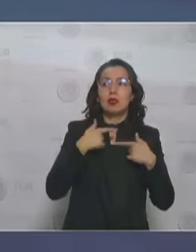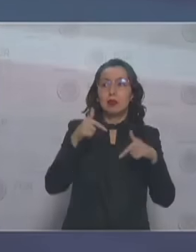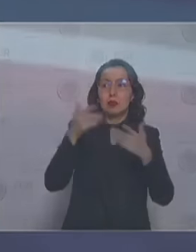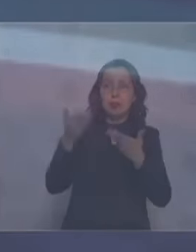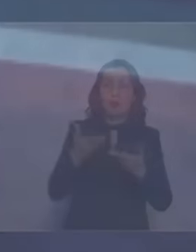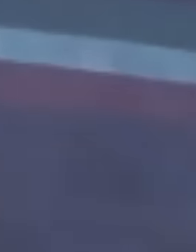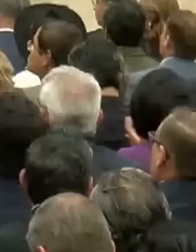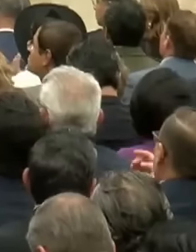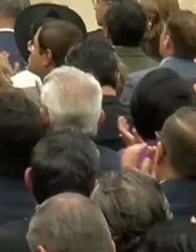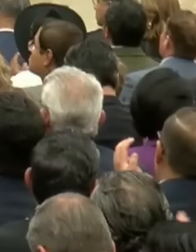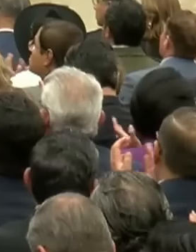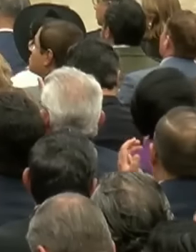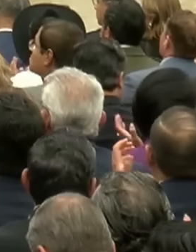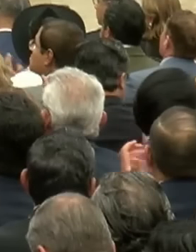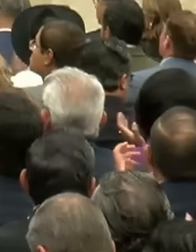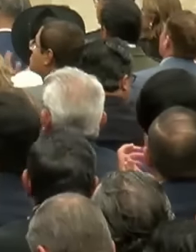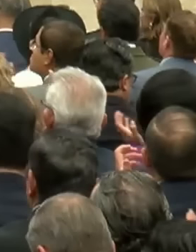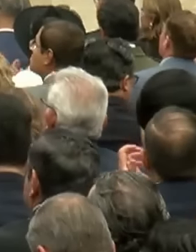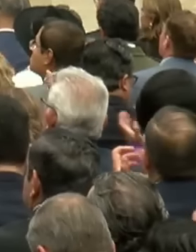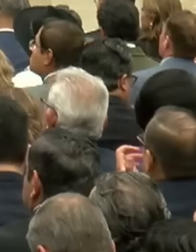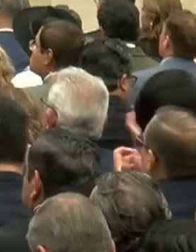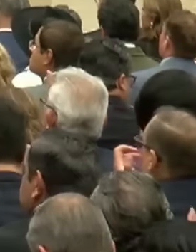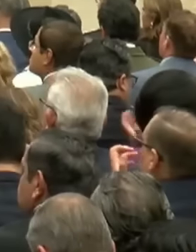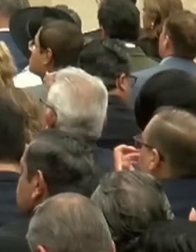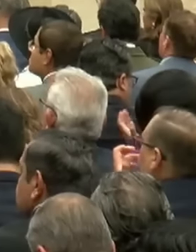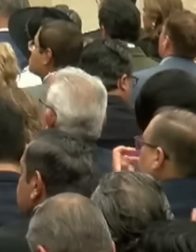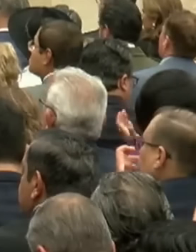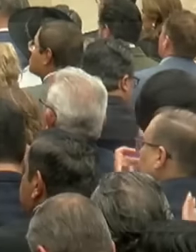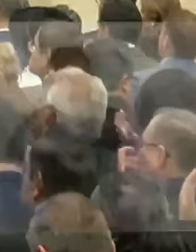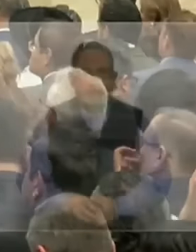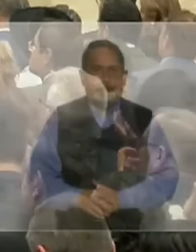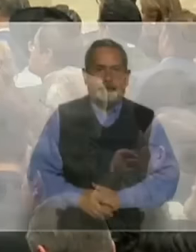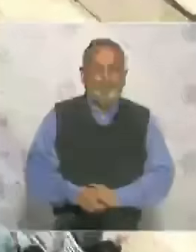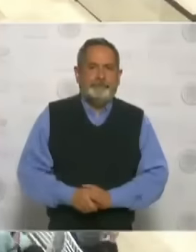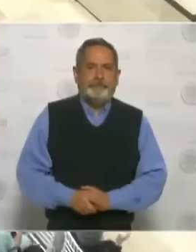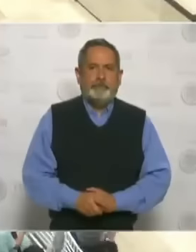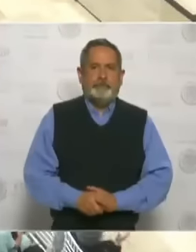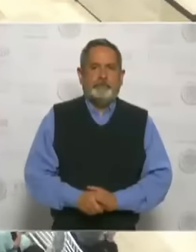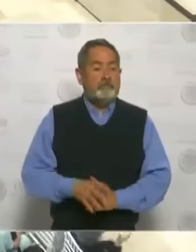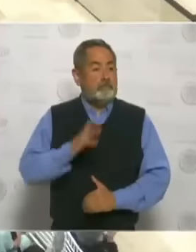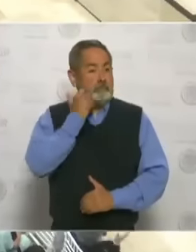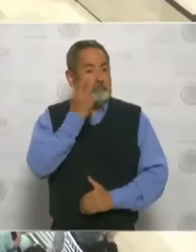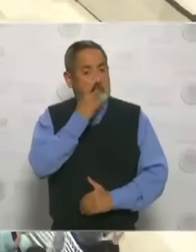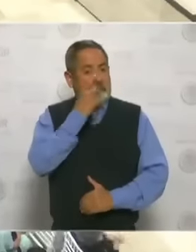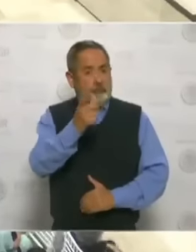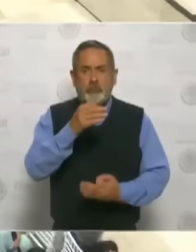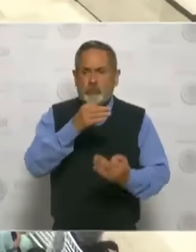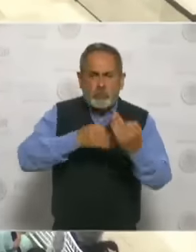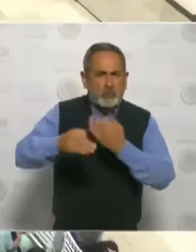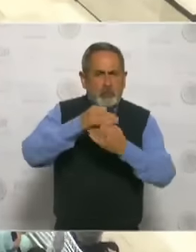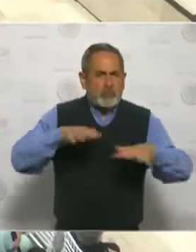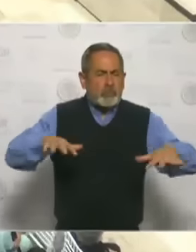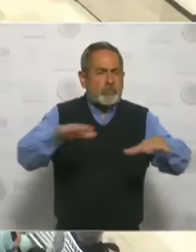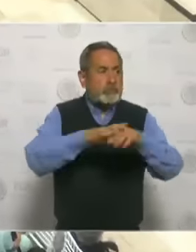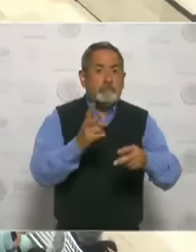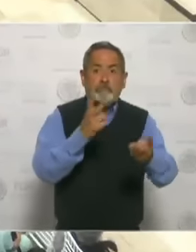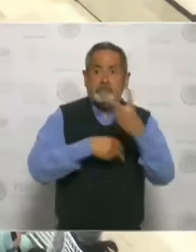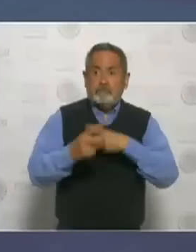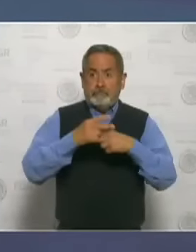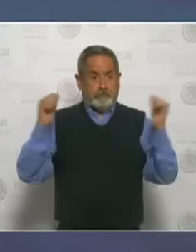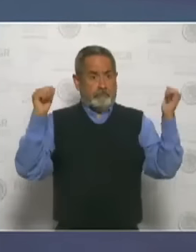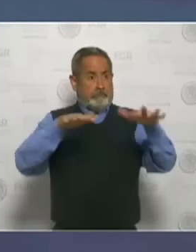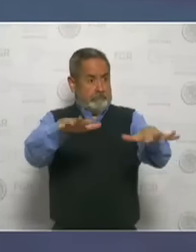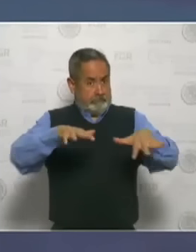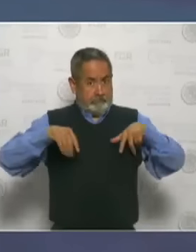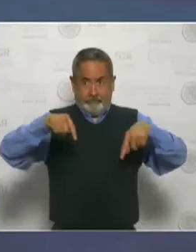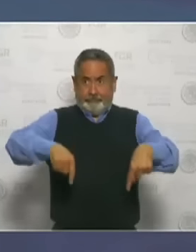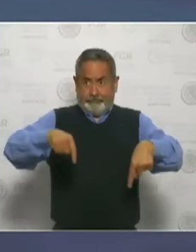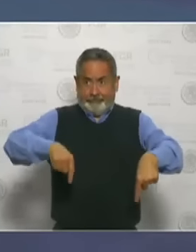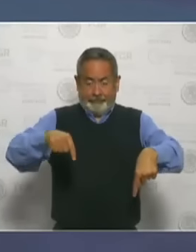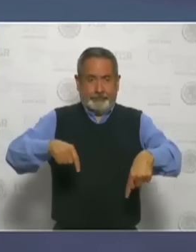nosotros. Quiero decirles que todos y todas acuden a este espacio de la de la conferencia